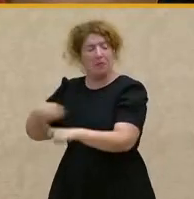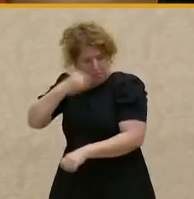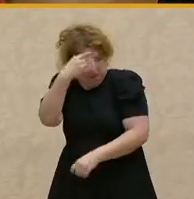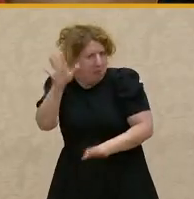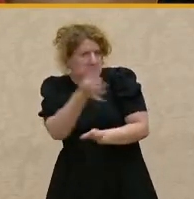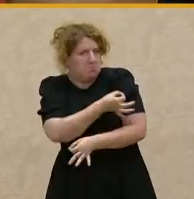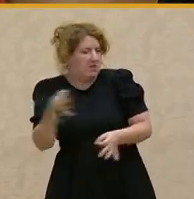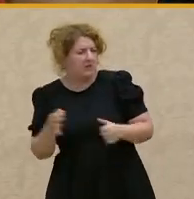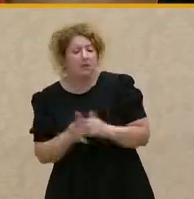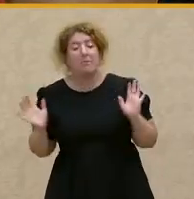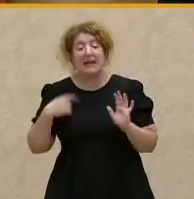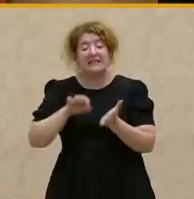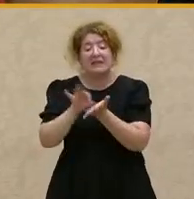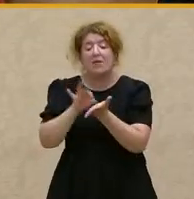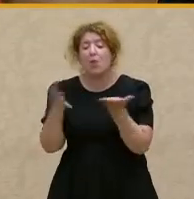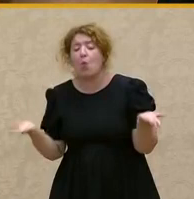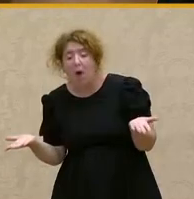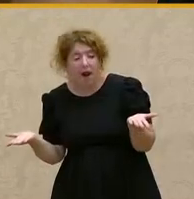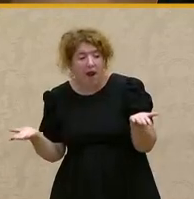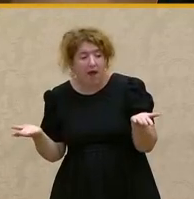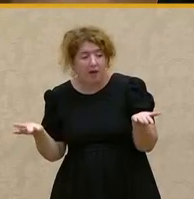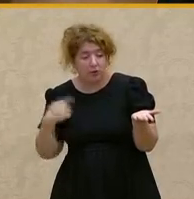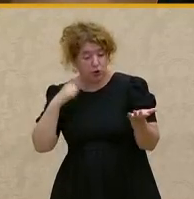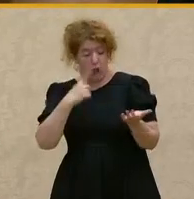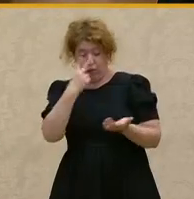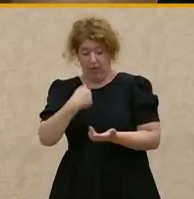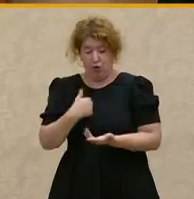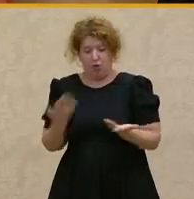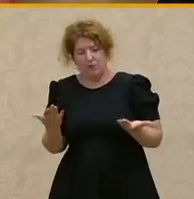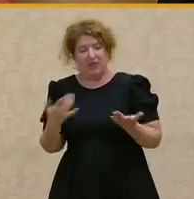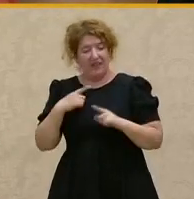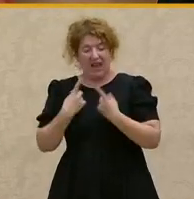qué tipo de servicios deberían tener las personas con sordoceguera de acuerdo a sus necesidades.